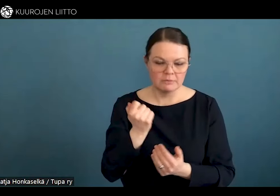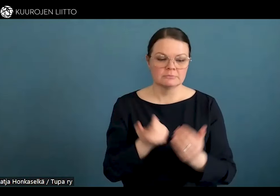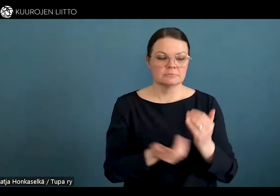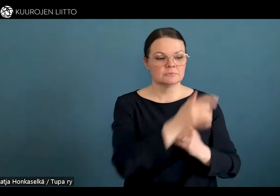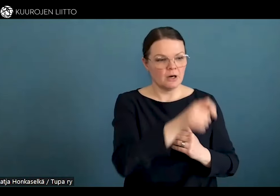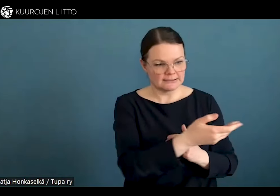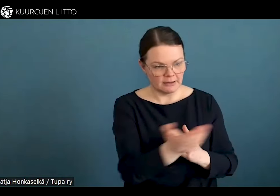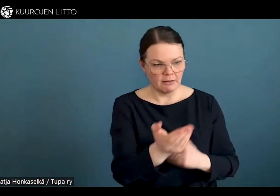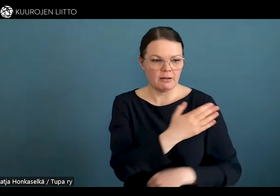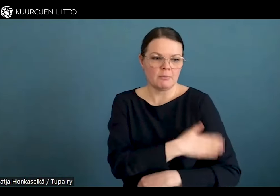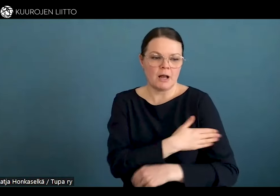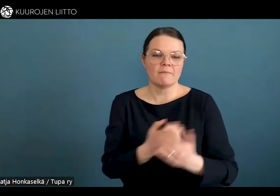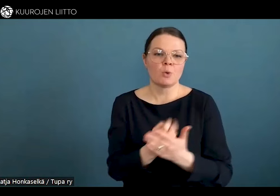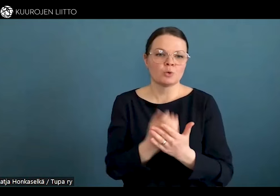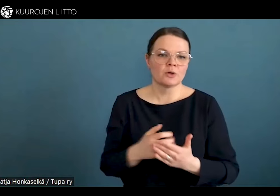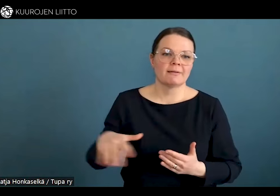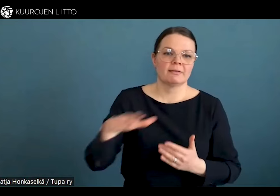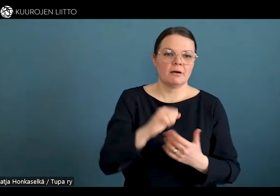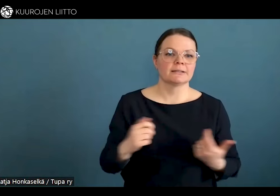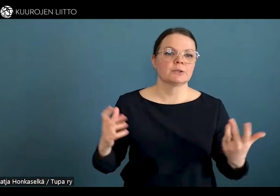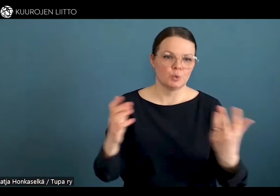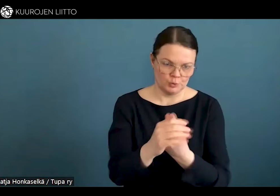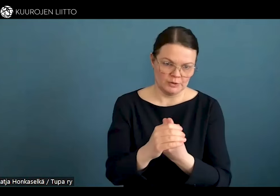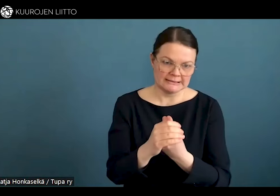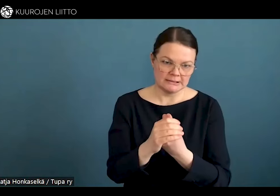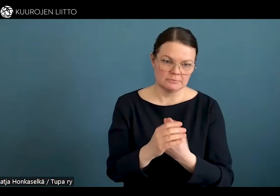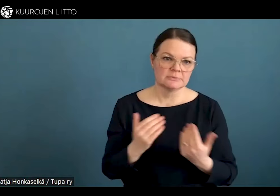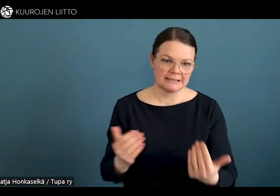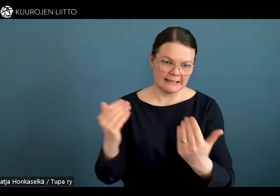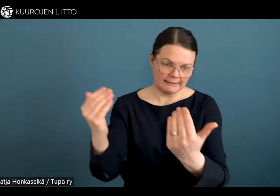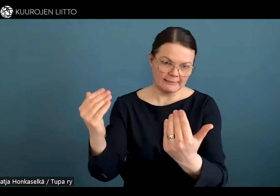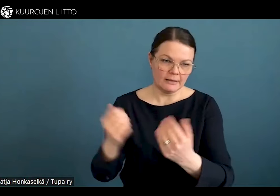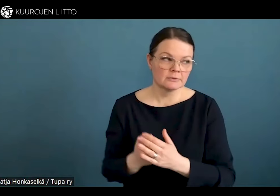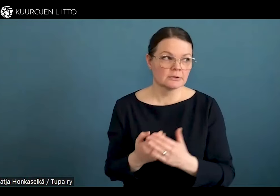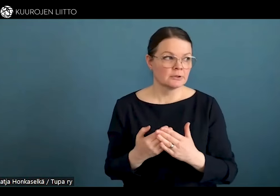yhteistyössä asiakkaidemme sekä Kelan kanssa.